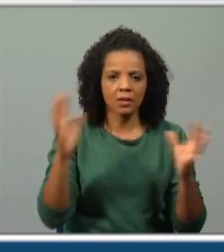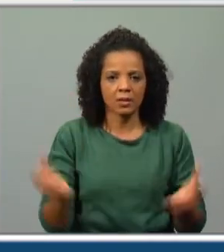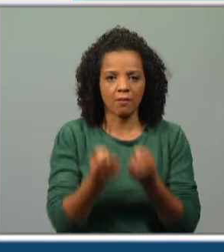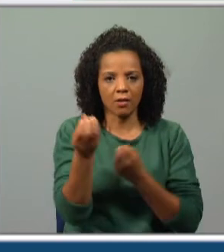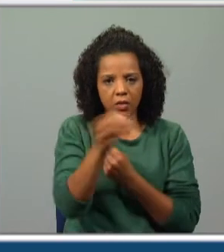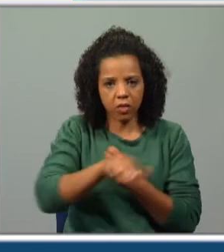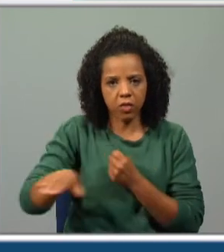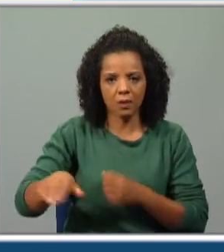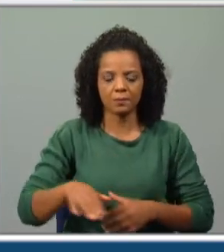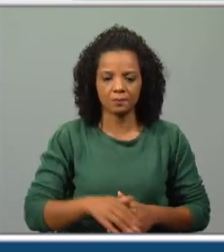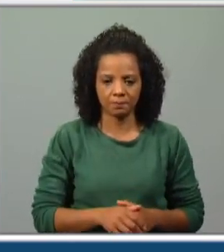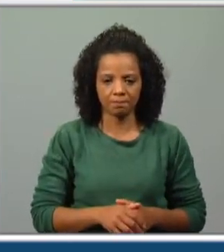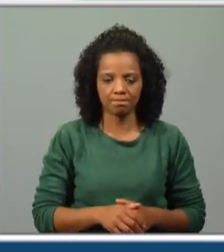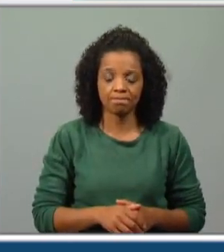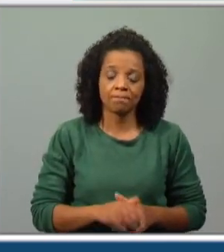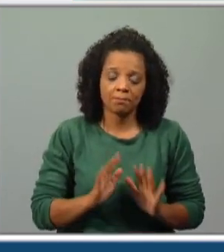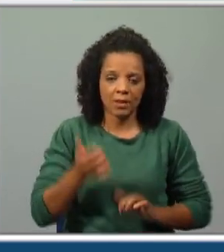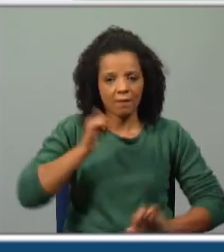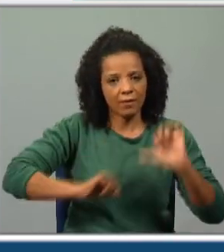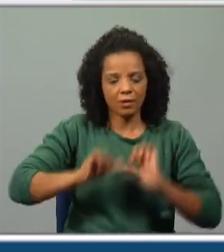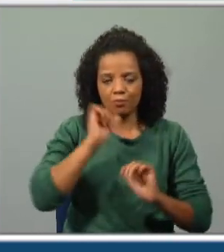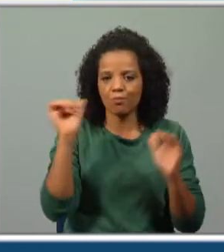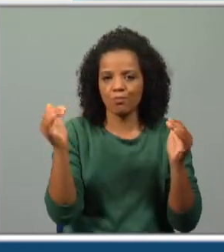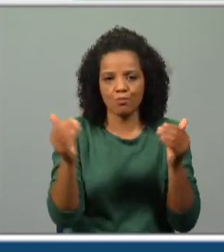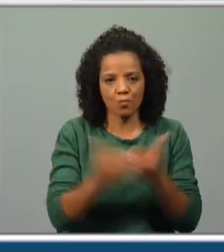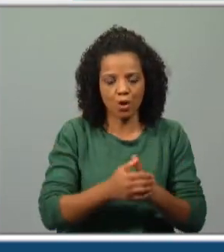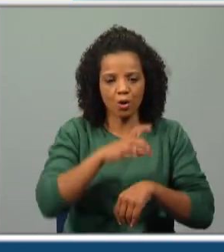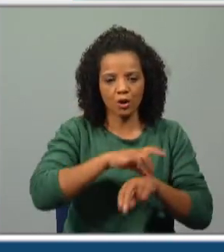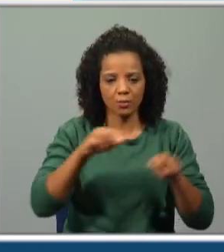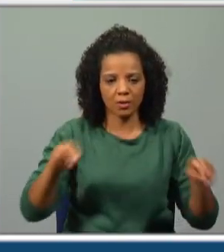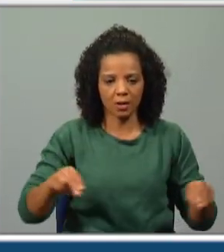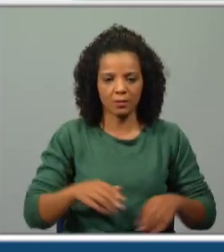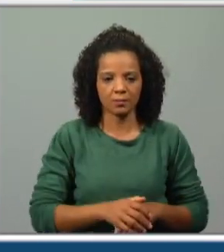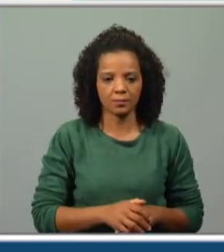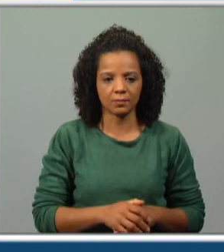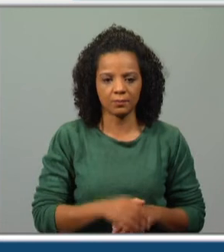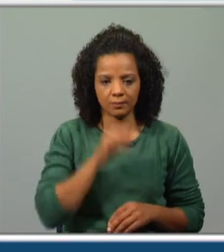crianças não resistiu aos ferimentos e morreu no hospital 孩子們無法抗拒傷害和死在醫院